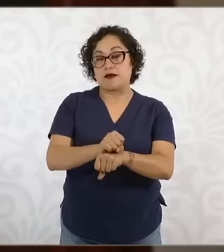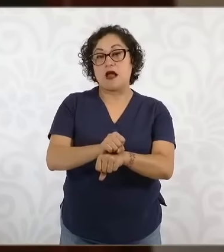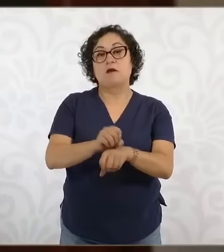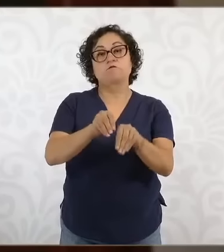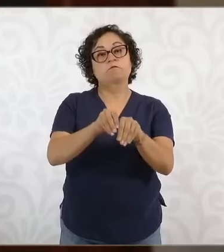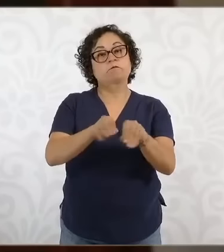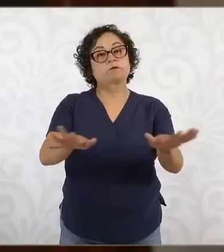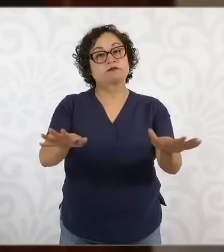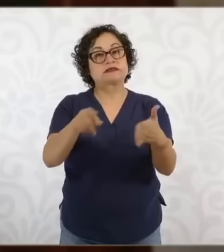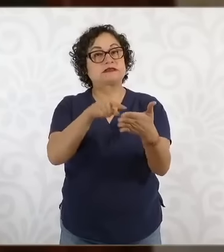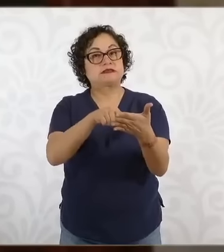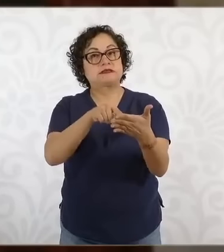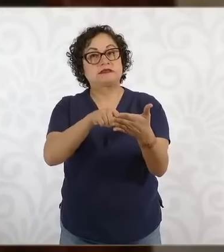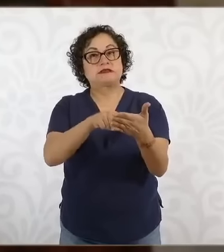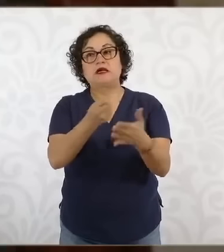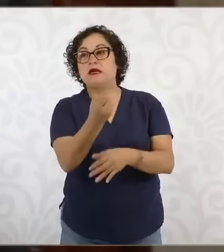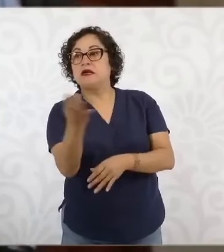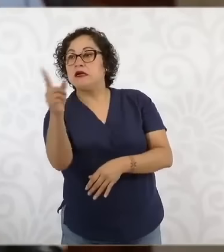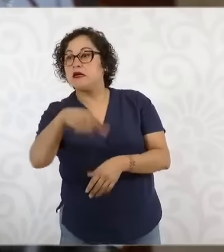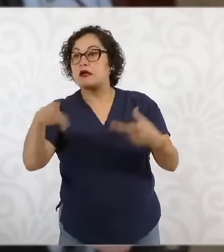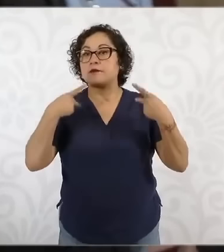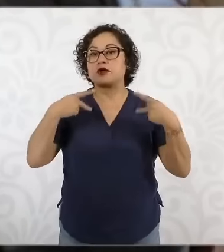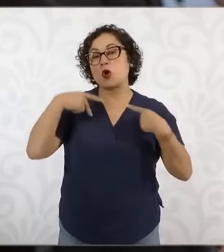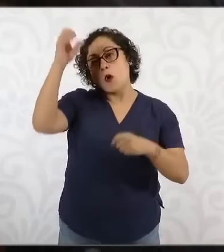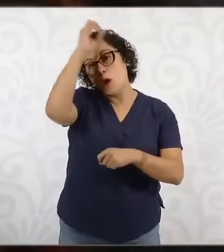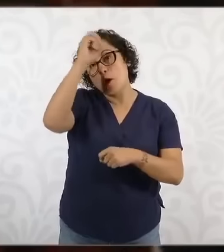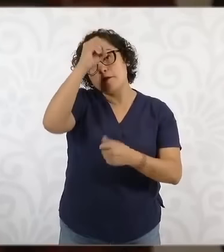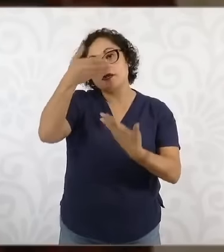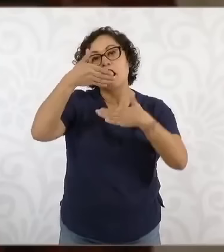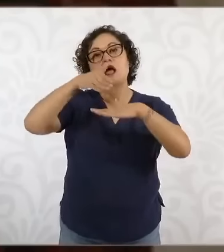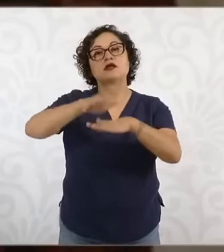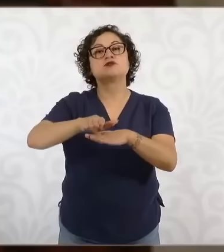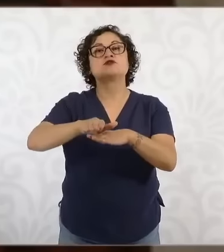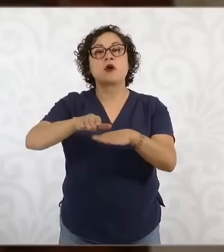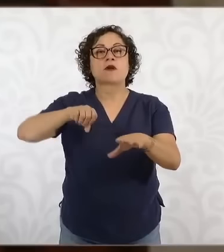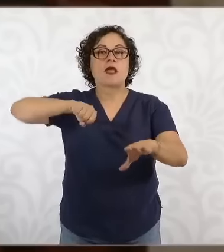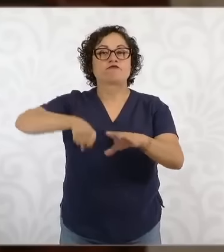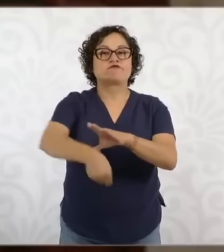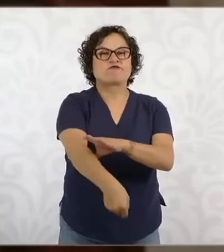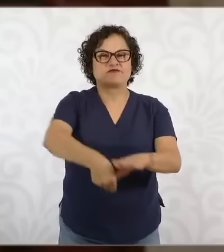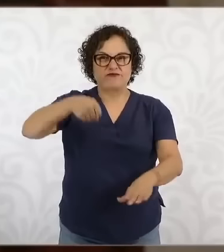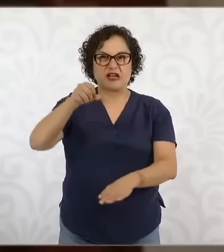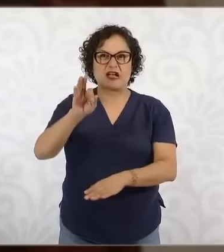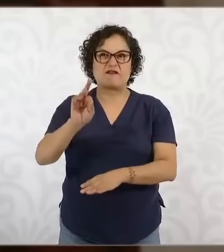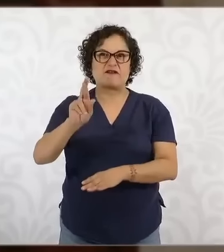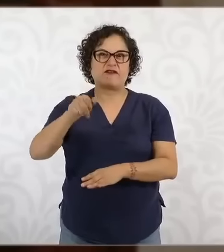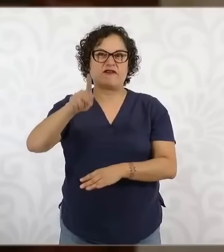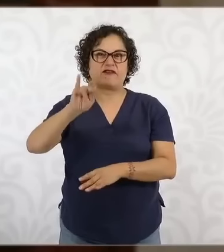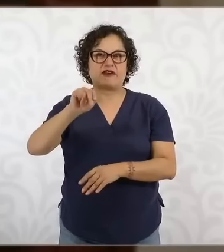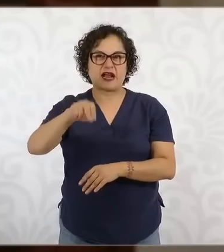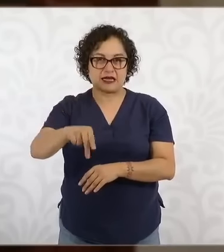opinar acerca del fraking eh recomendaron a su administración evitar el faring. Este,